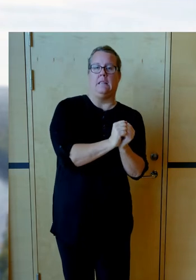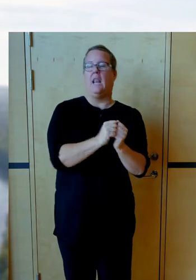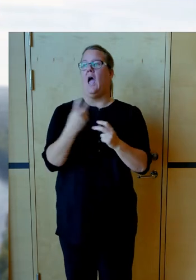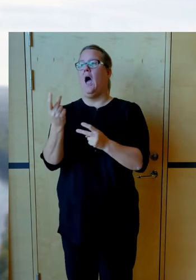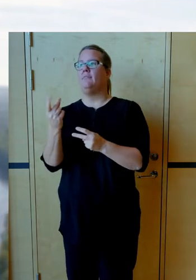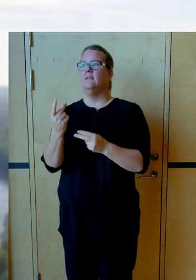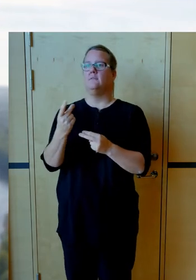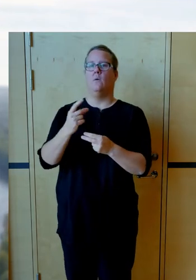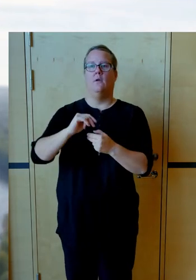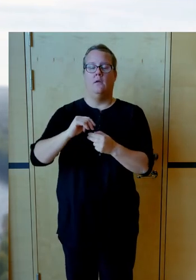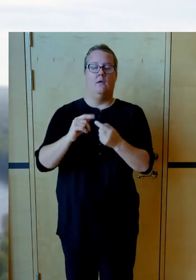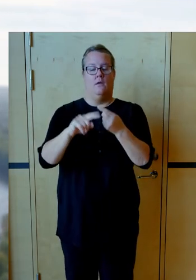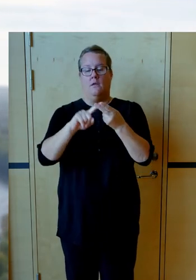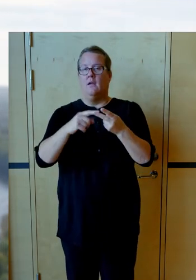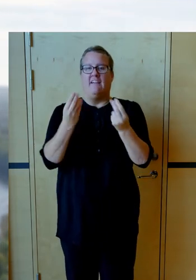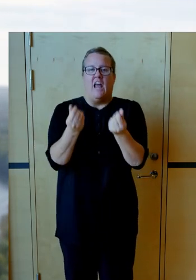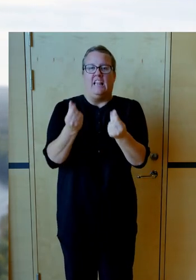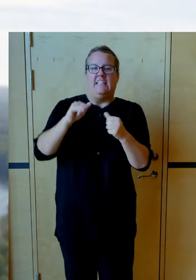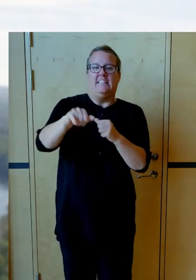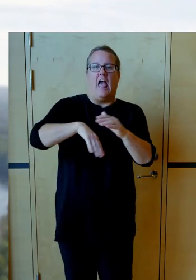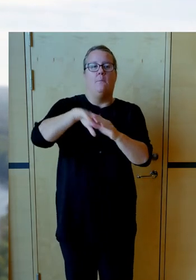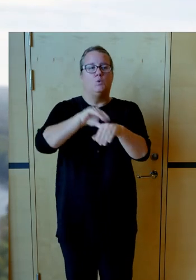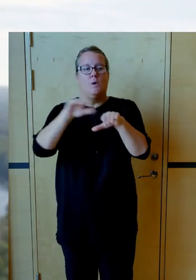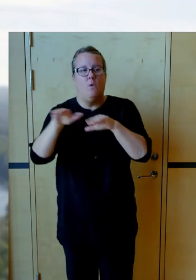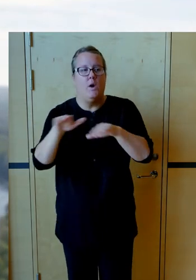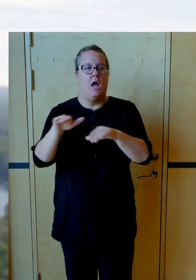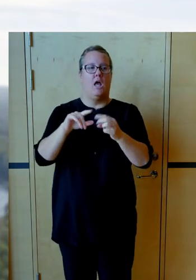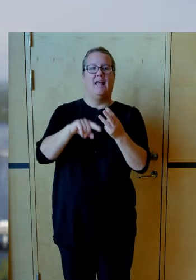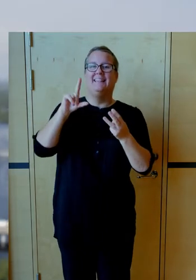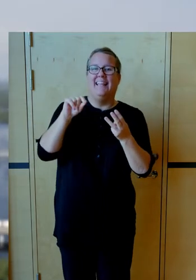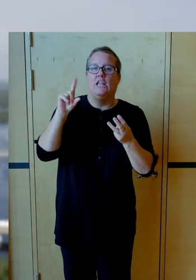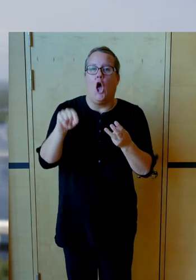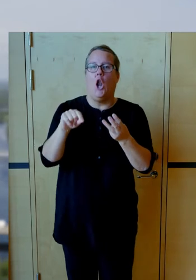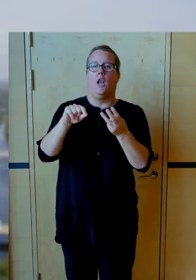Det finns kvalitet på hemsjukvård Det finns insatserna från regioner som kan påverka vår